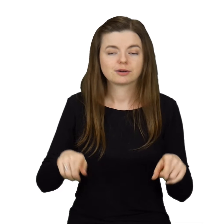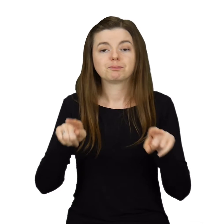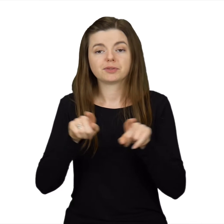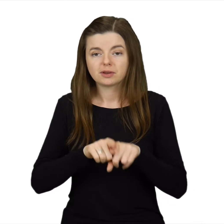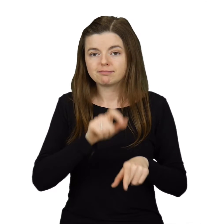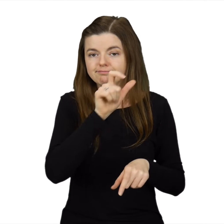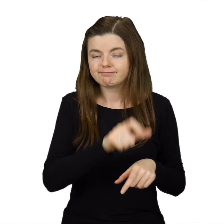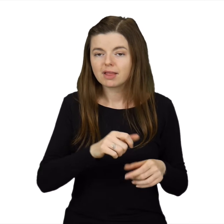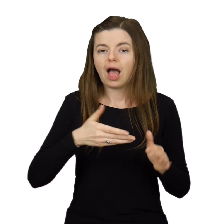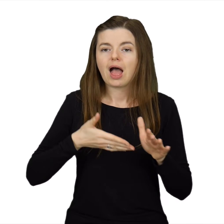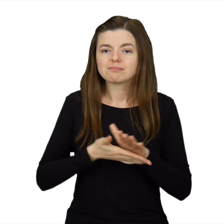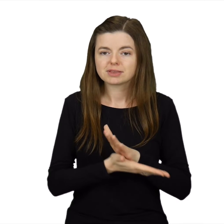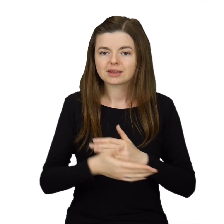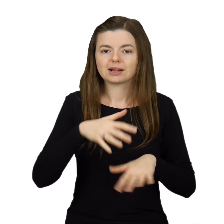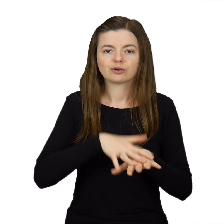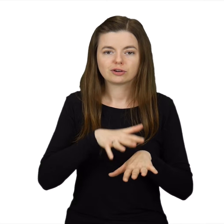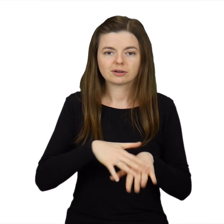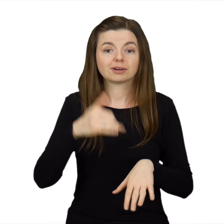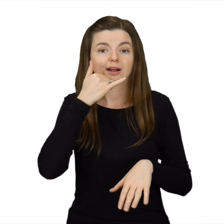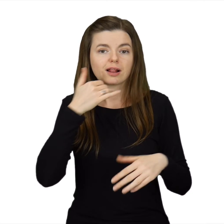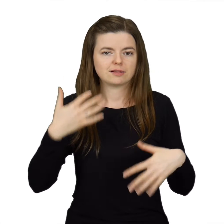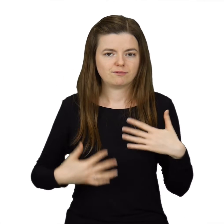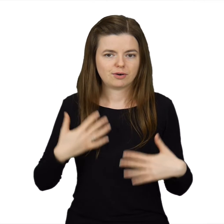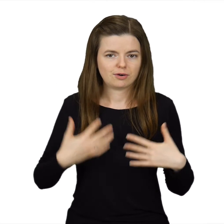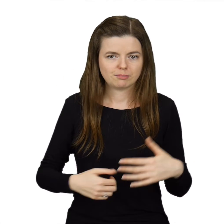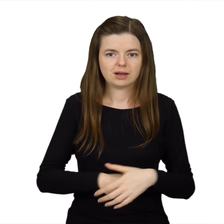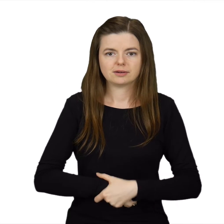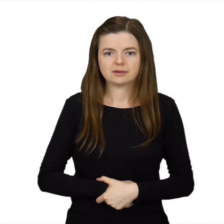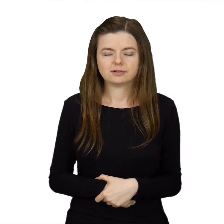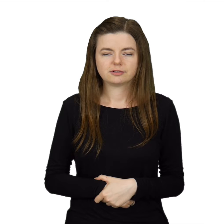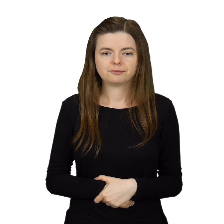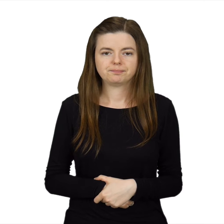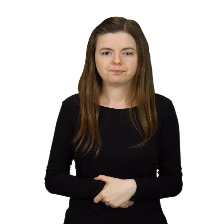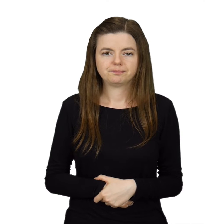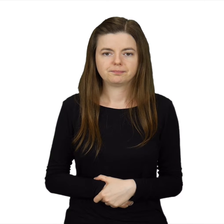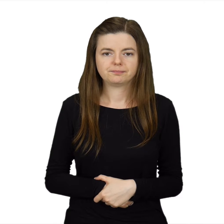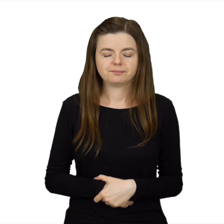i Administratora Systemu Teleinformatycznego.